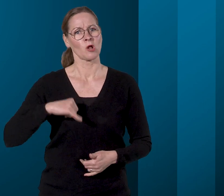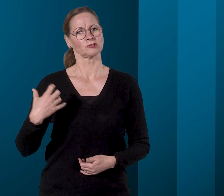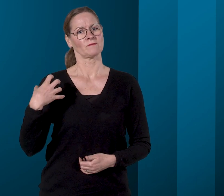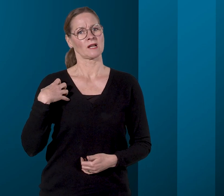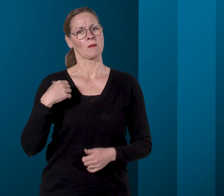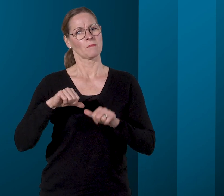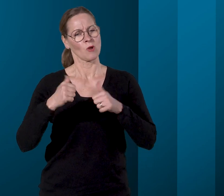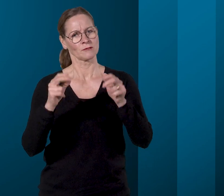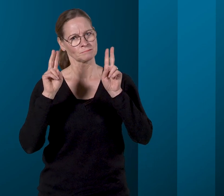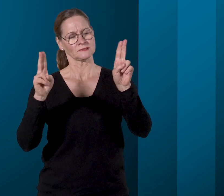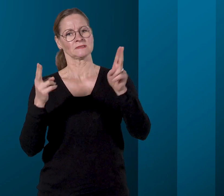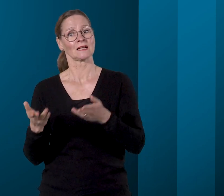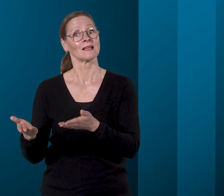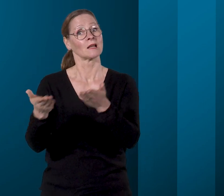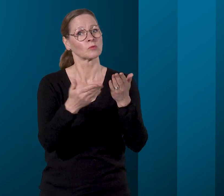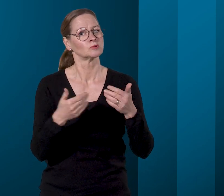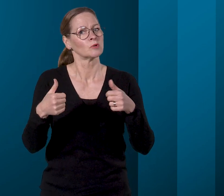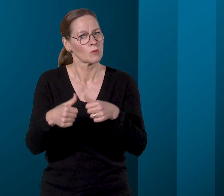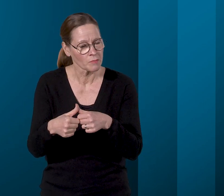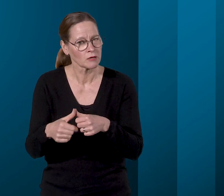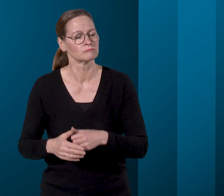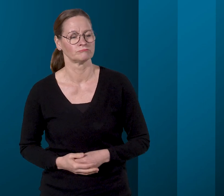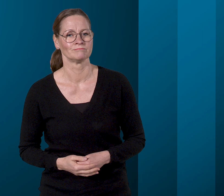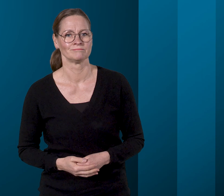poliisiviranomaisen myöntämä keräyslupa.